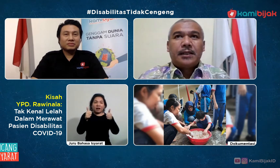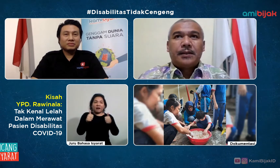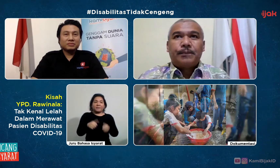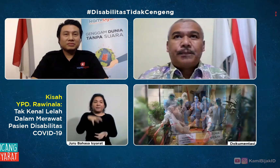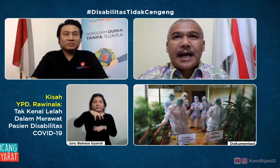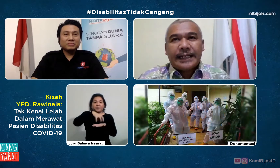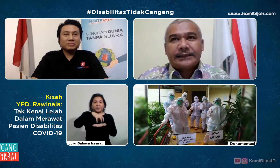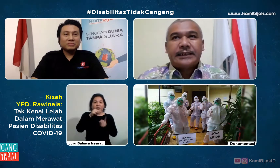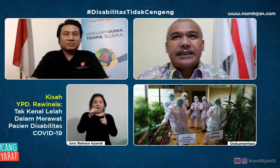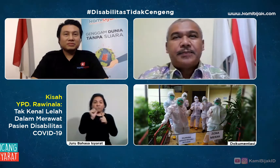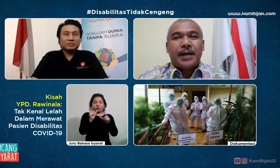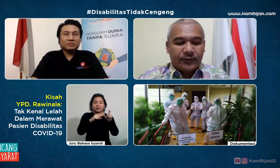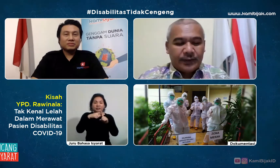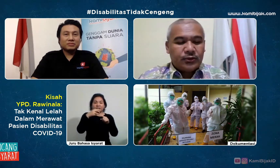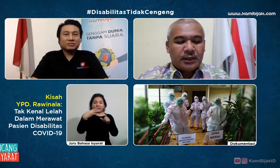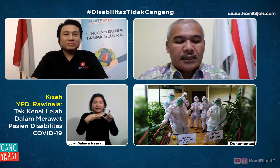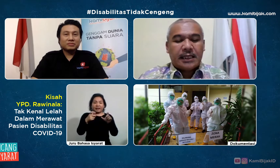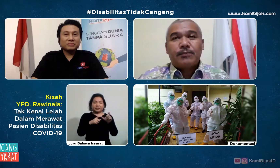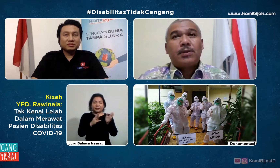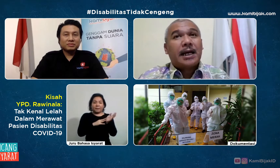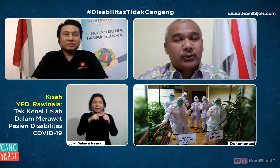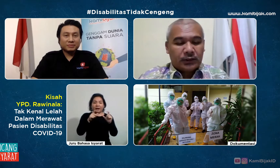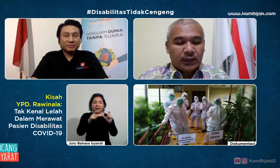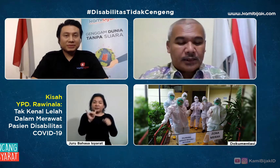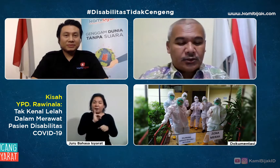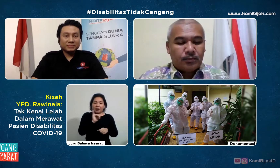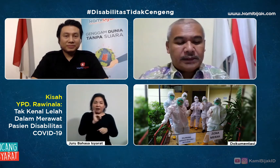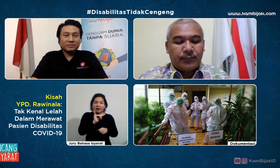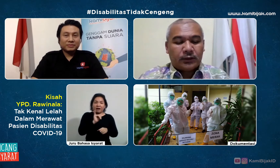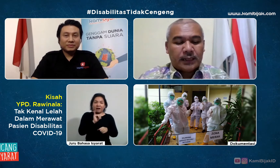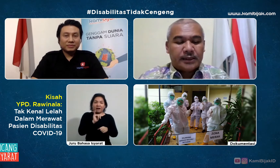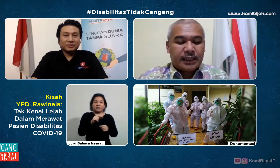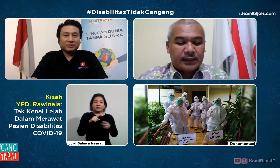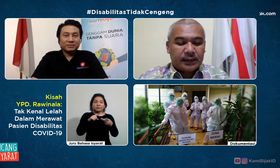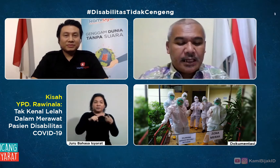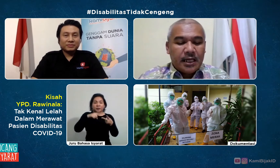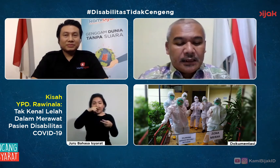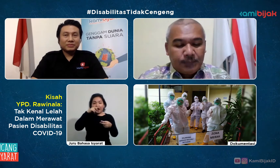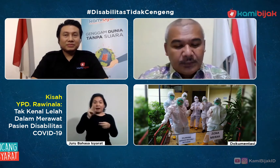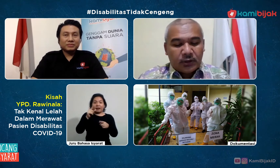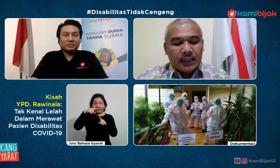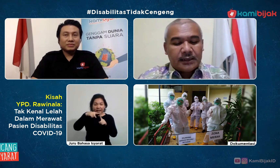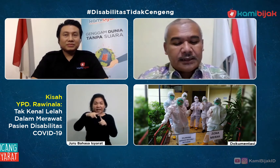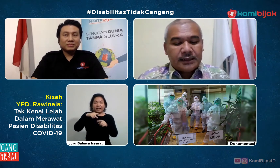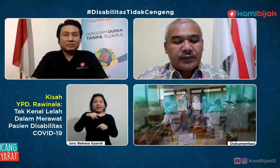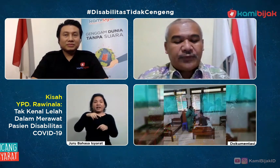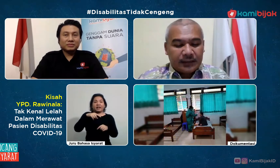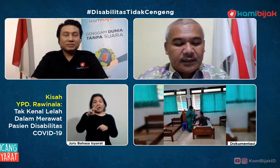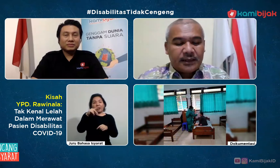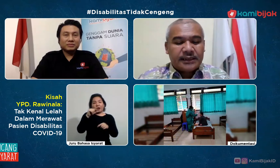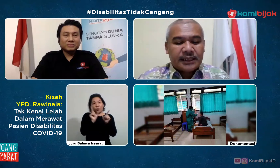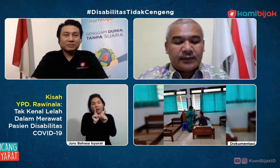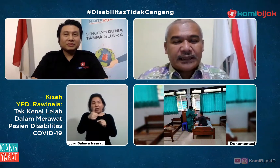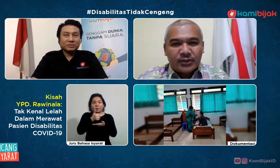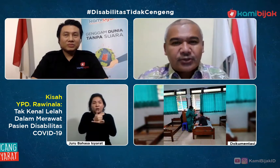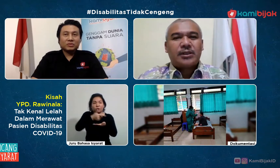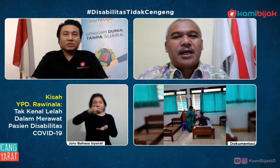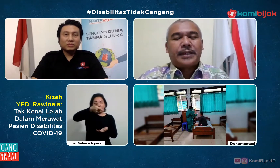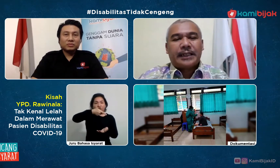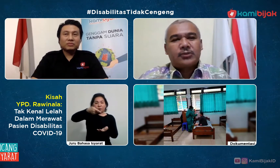Pak RT pak RW juga sangat membantu termasuk penyemprotan bisa penyemprotan disinfektan juga,